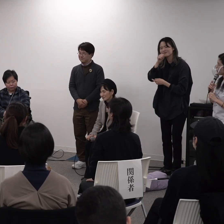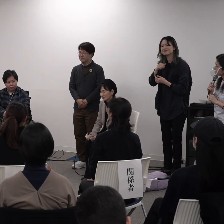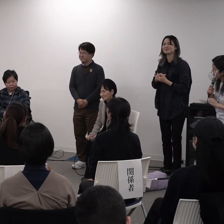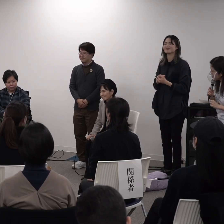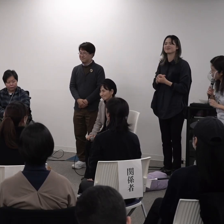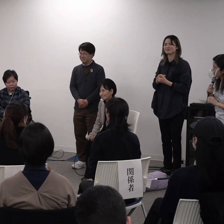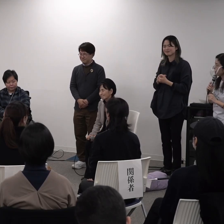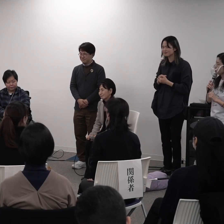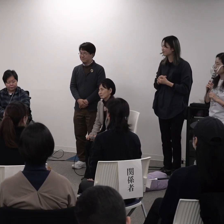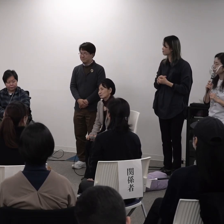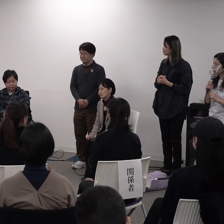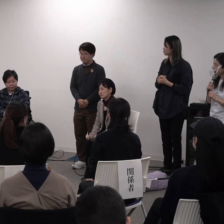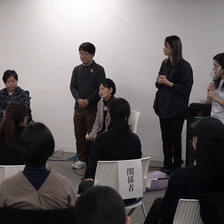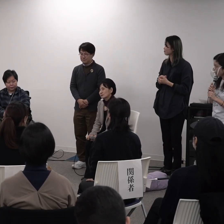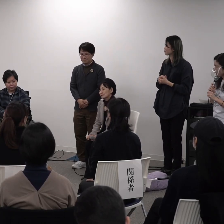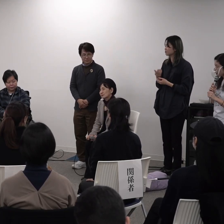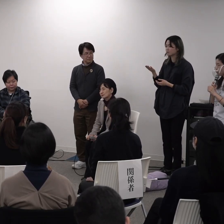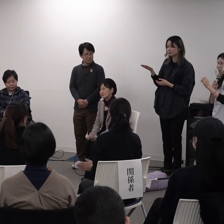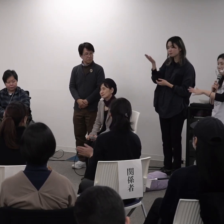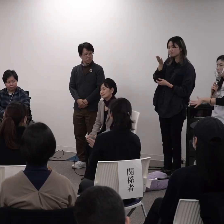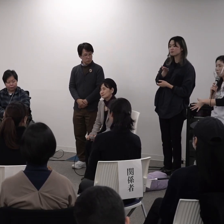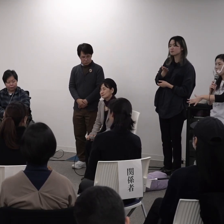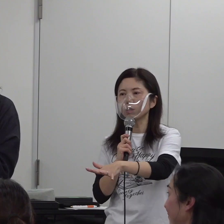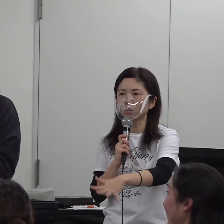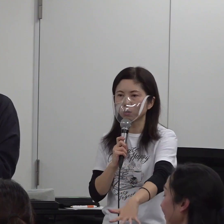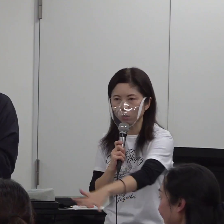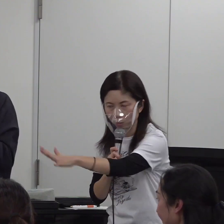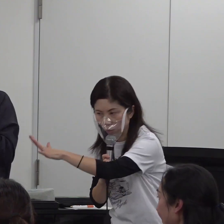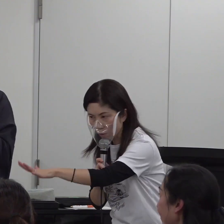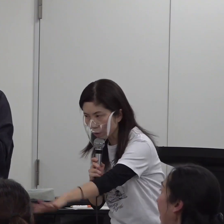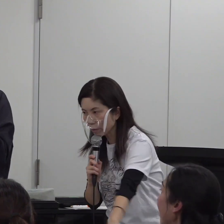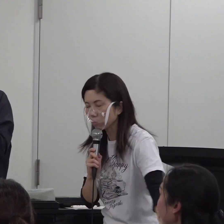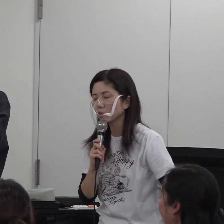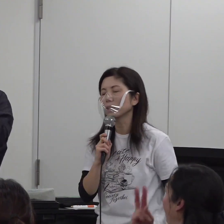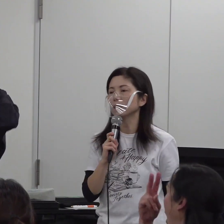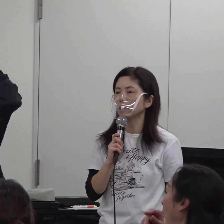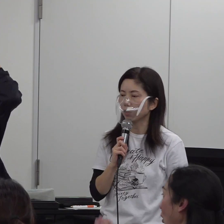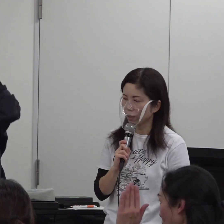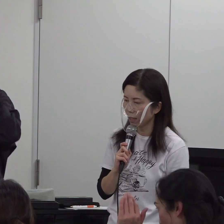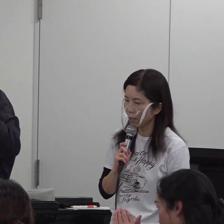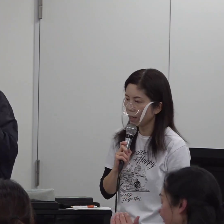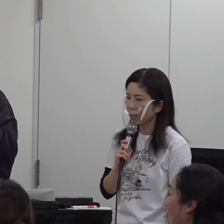では続けて今日はでも盲導犬のお仕事をお見せするのはここでは難しいので